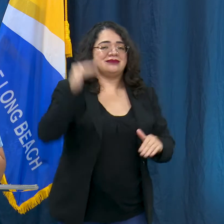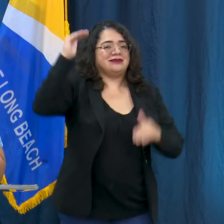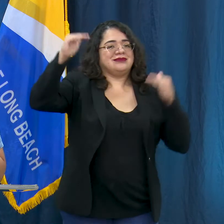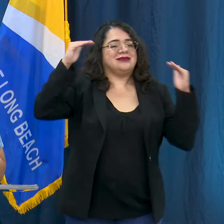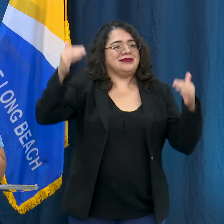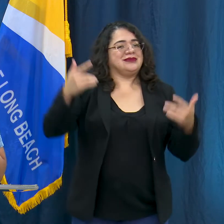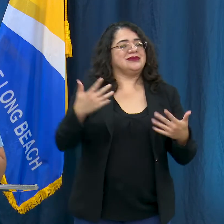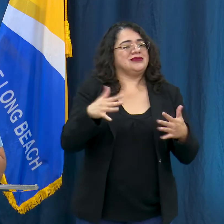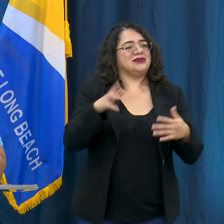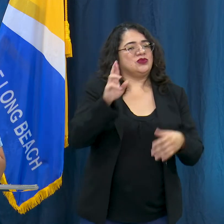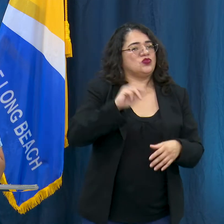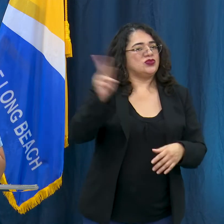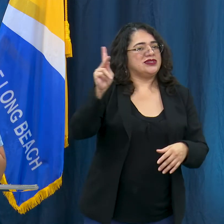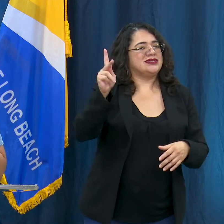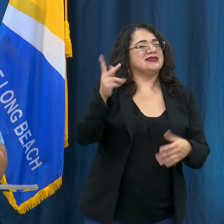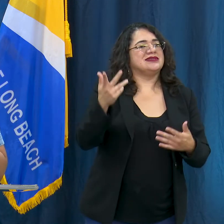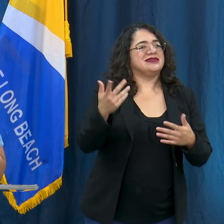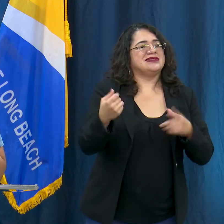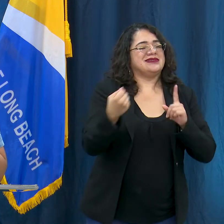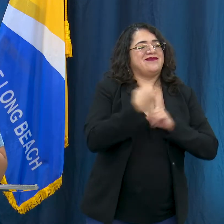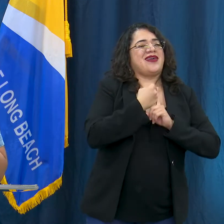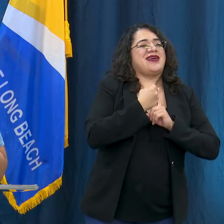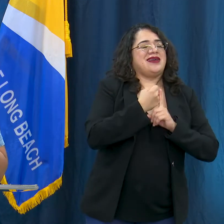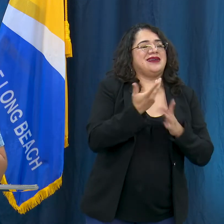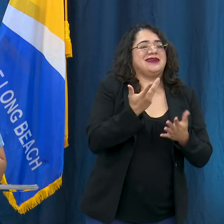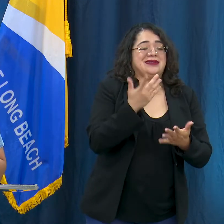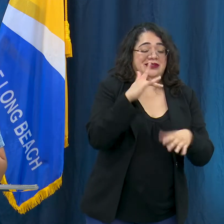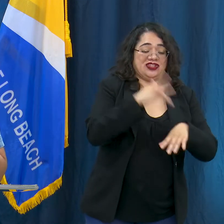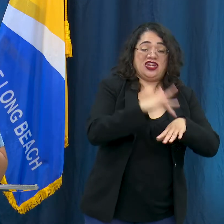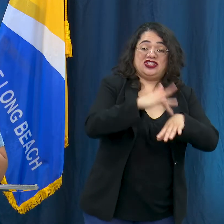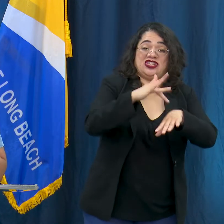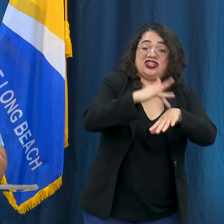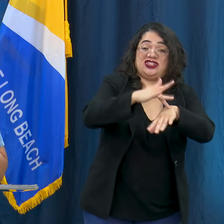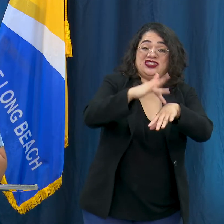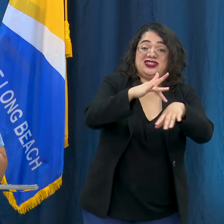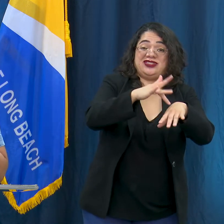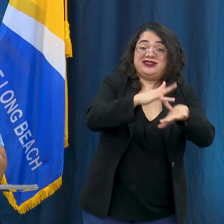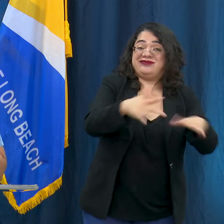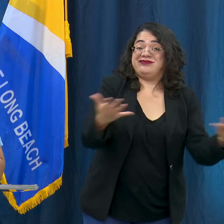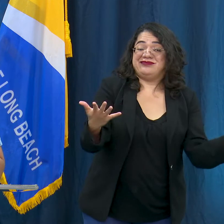con las manos o ESO siempre pony el riesgo por las los hair mayonnaise